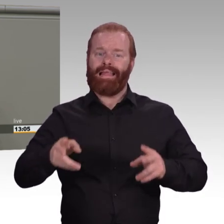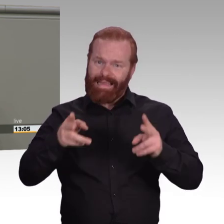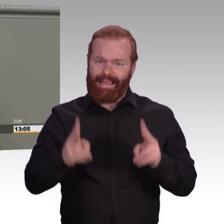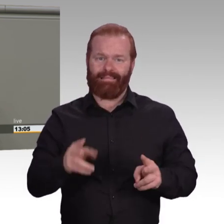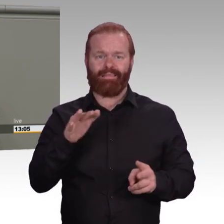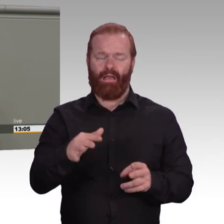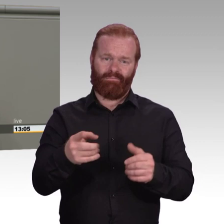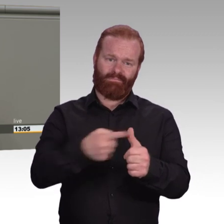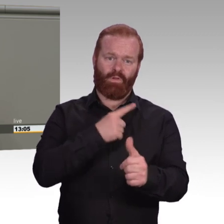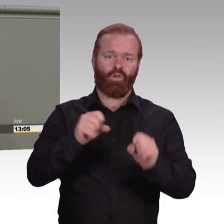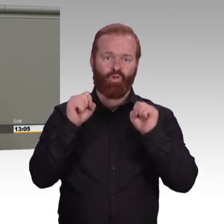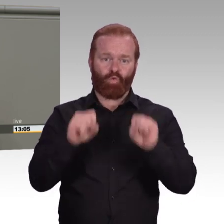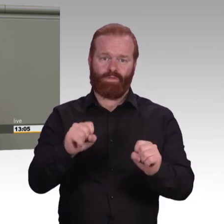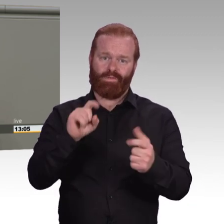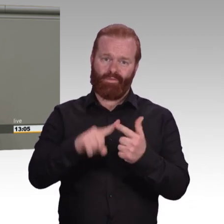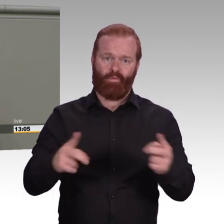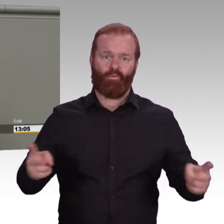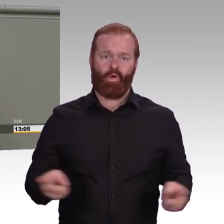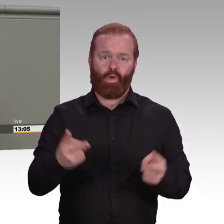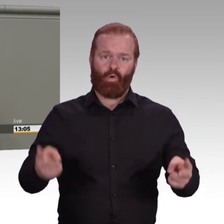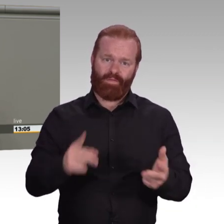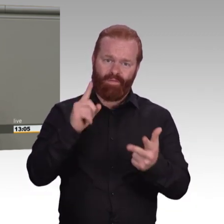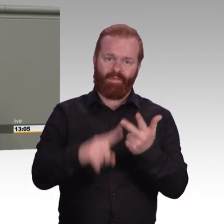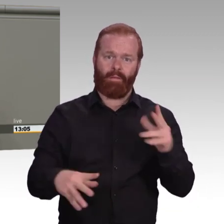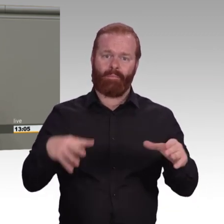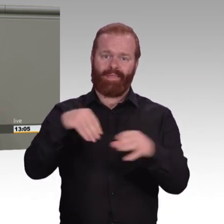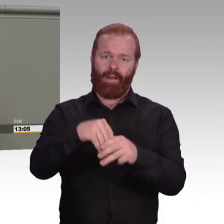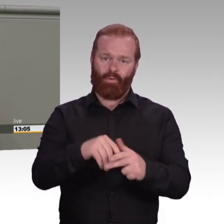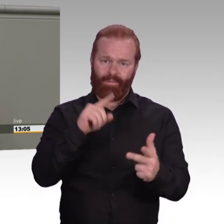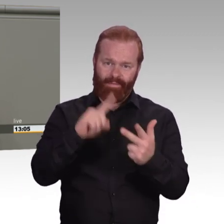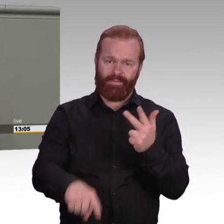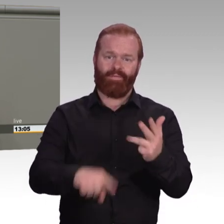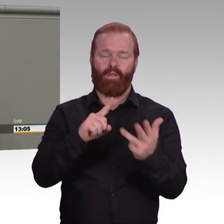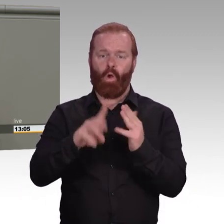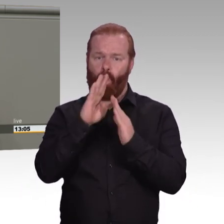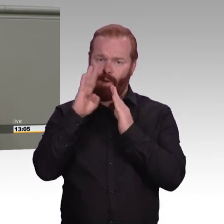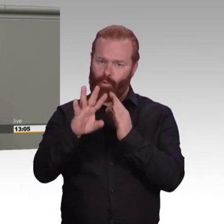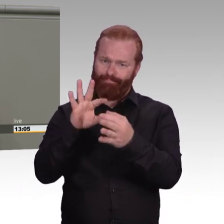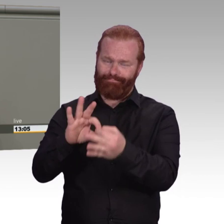denn sie hängen eng miteinander zusammen. Das Kindeswohl setzt Beteiligung voraus.